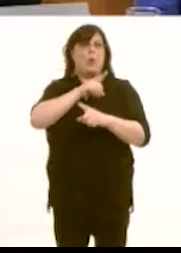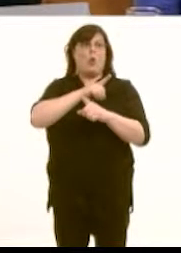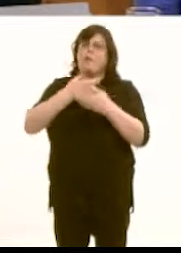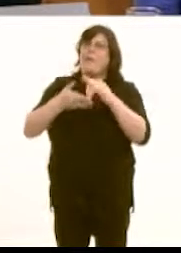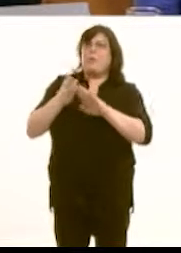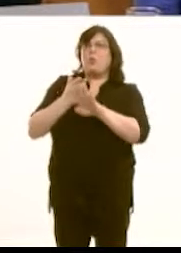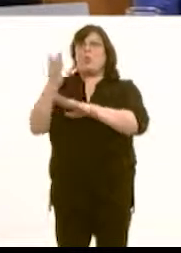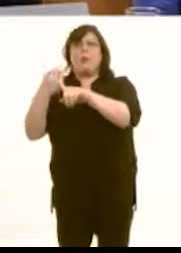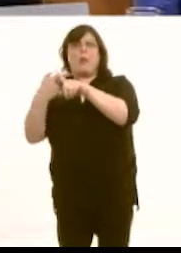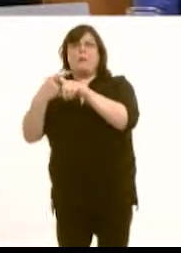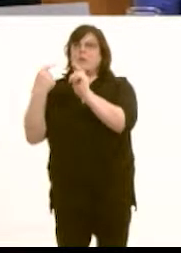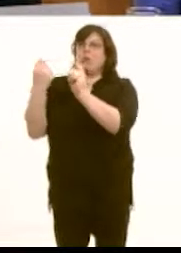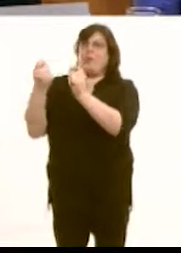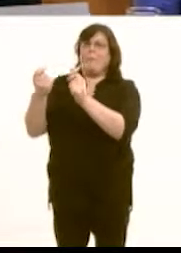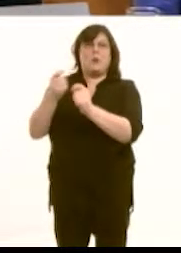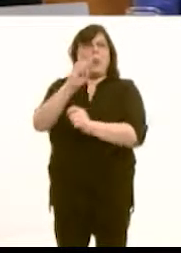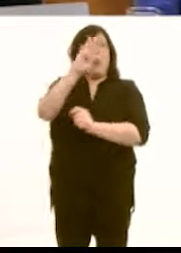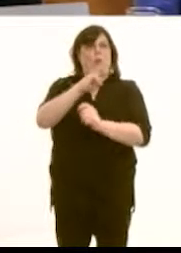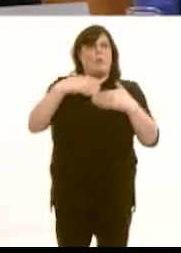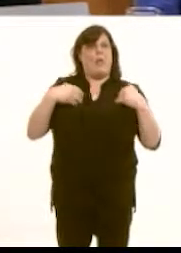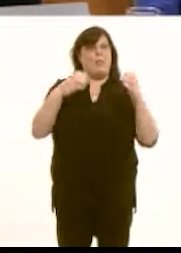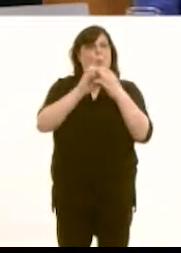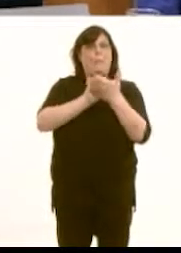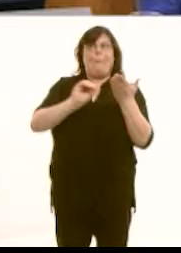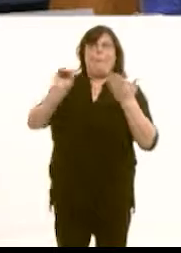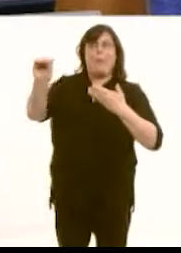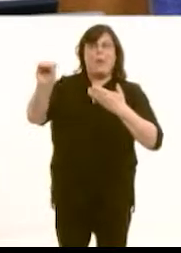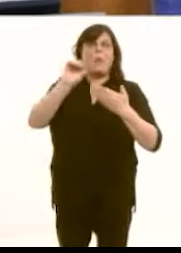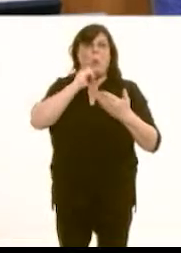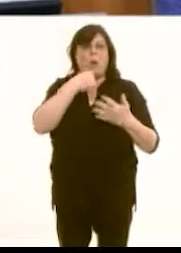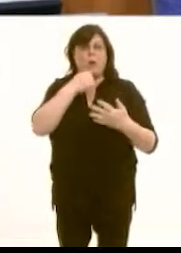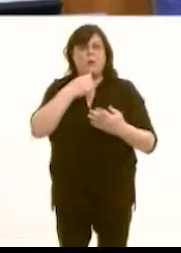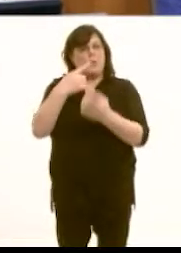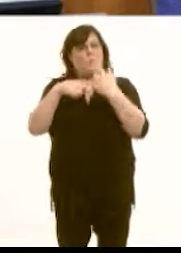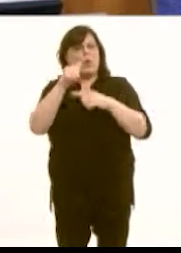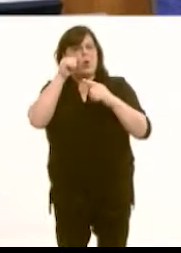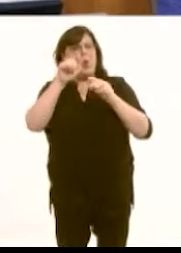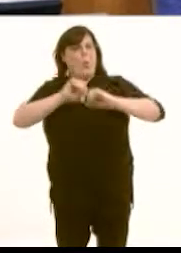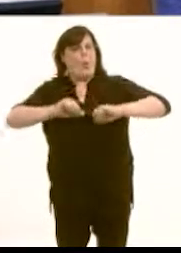Rym niín gwybod, wrth gwrs, fod amseroedd yn dod lawr, os ym niín siarad am amseroedd